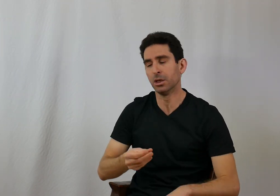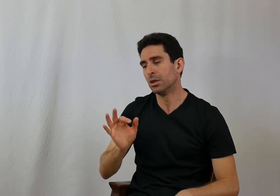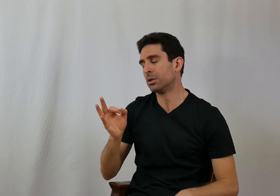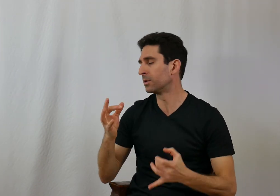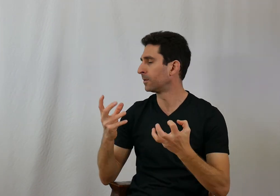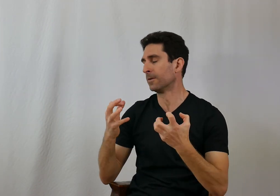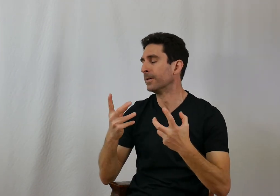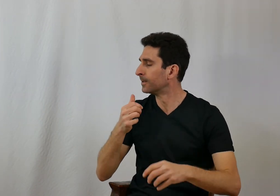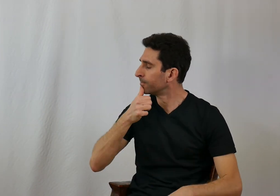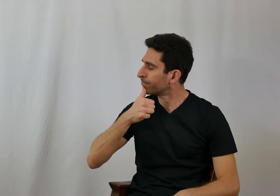Si si, j'en ai envie...